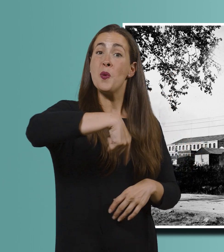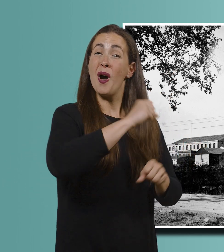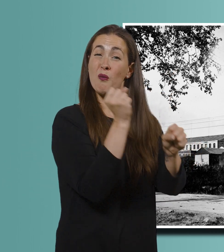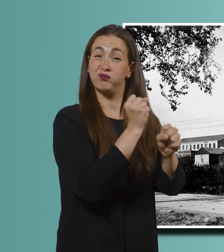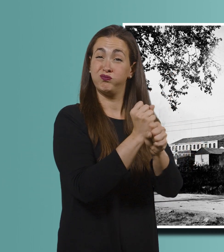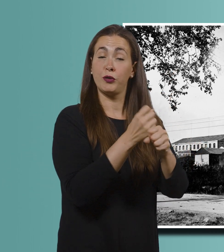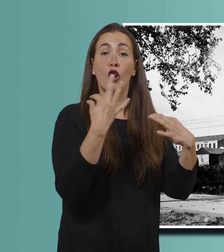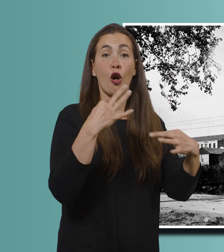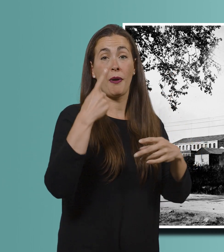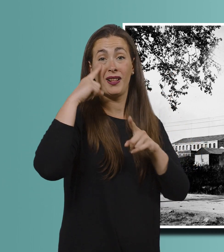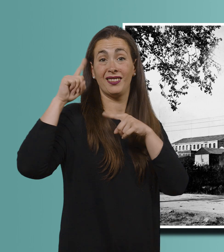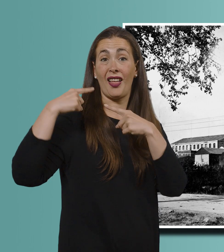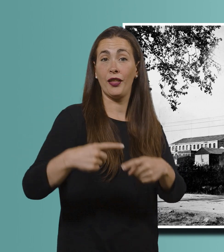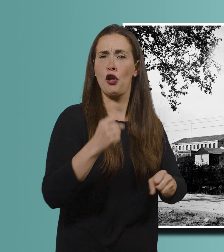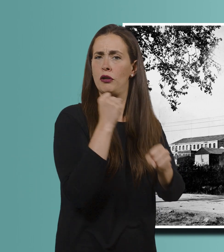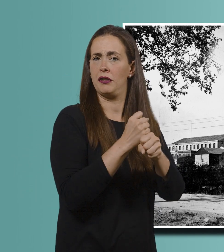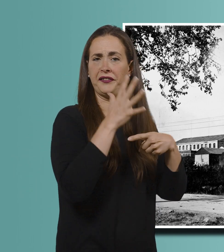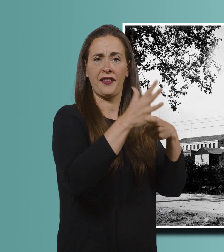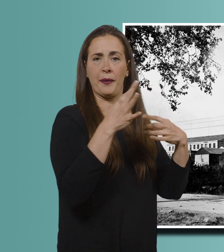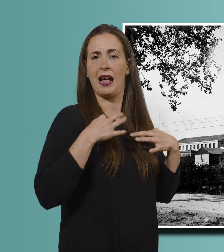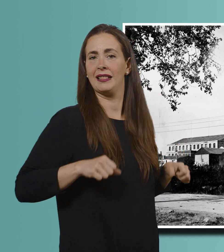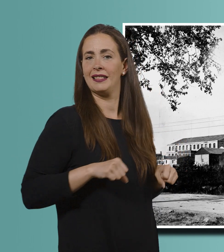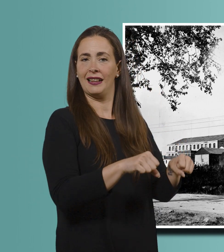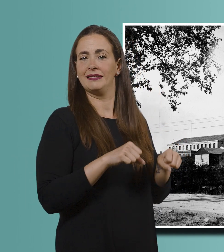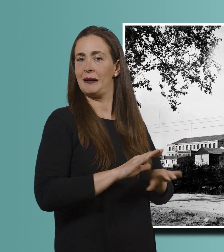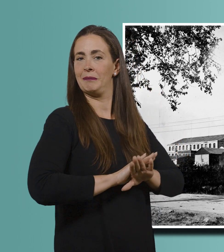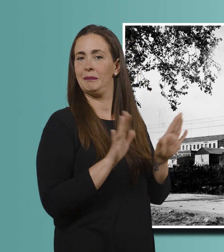Les treballadores, tradicionalment presents a les fàbriques tèxtils,